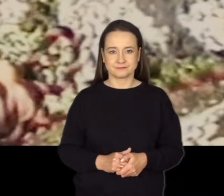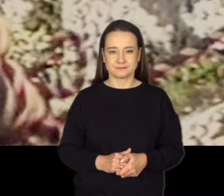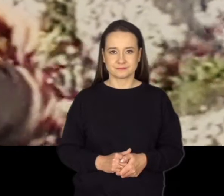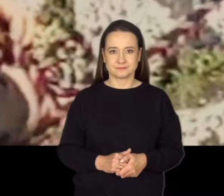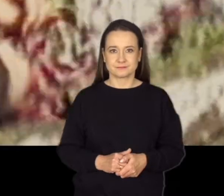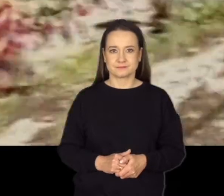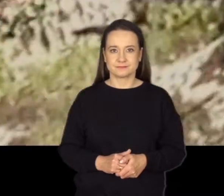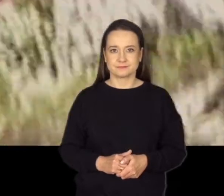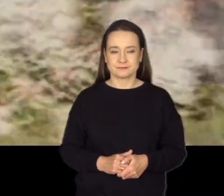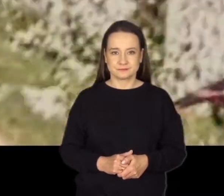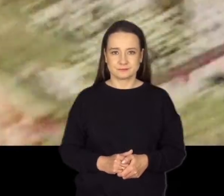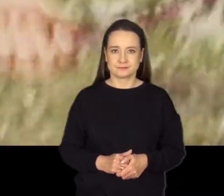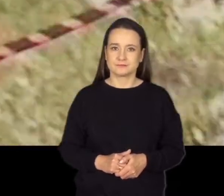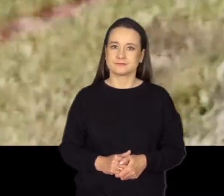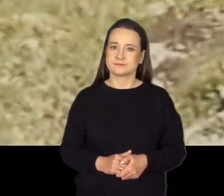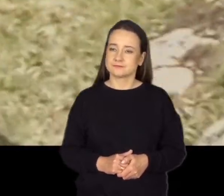[spokojna muzyka bluesowa]